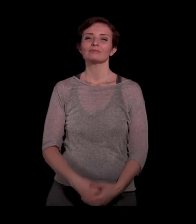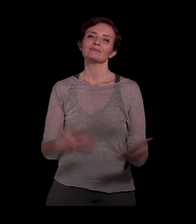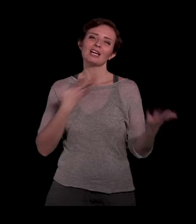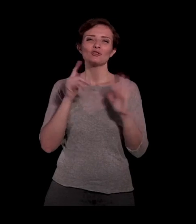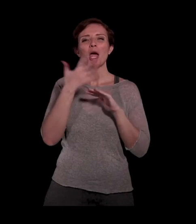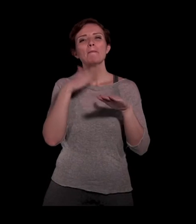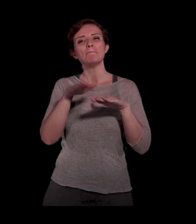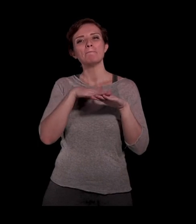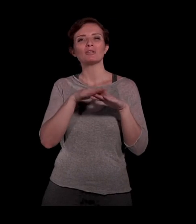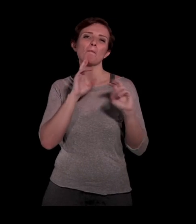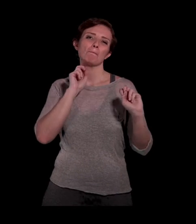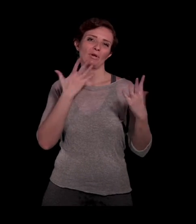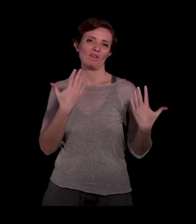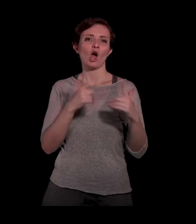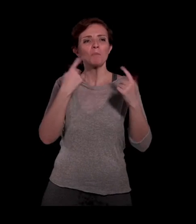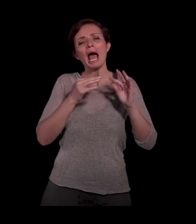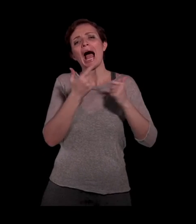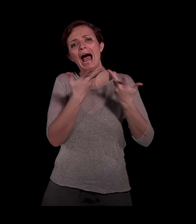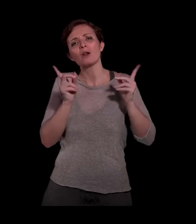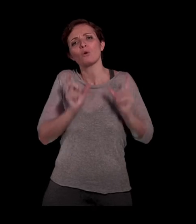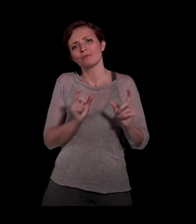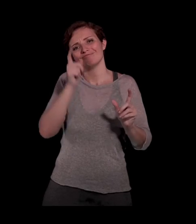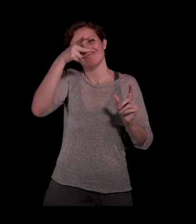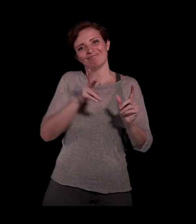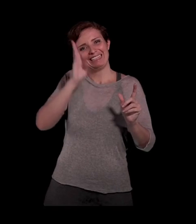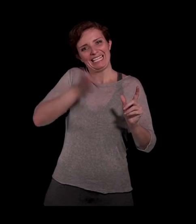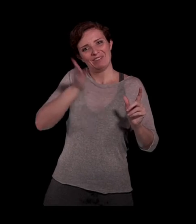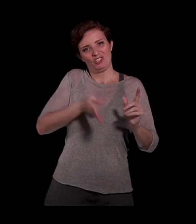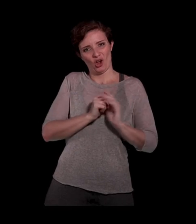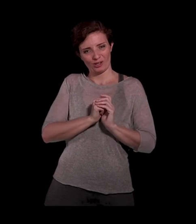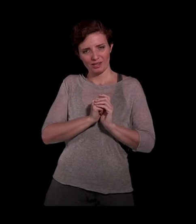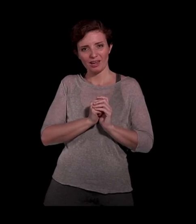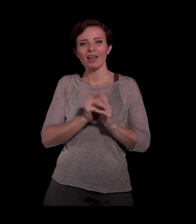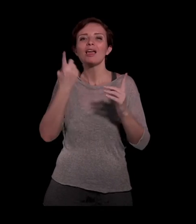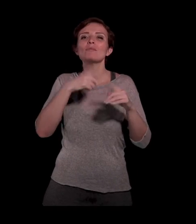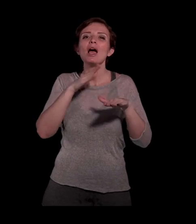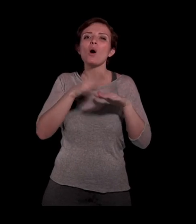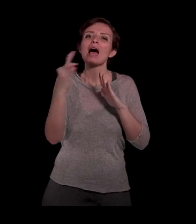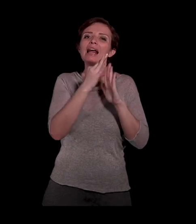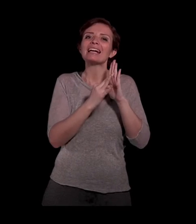Un metodo più rapido per svolgere alcune divisioni, è quello che utilizza sostanzialmente la regola di Ruffini.